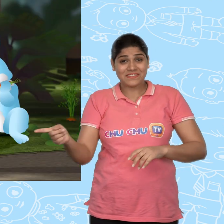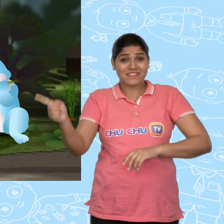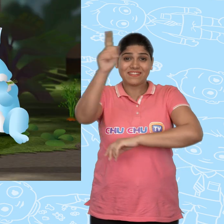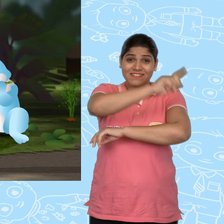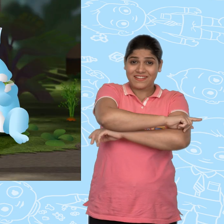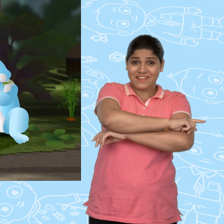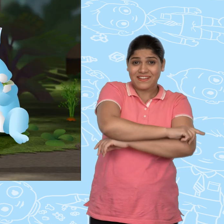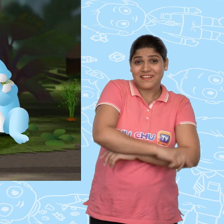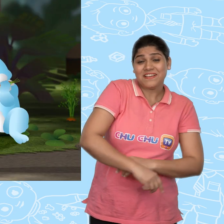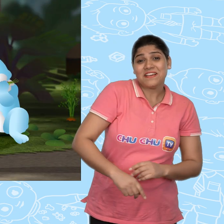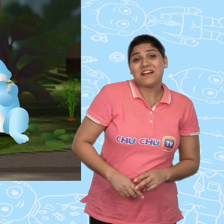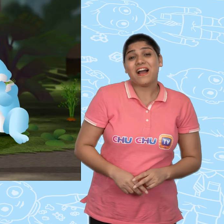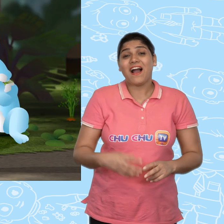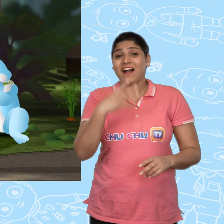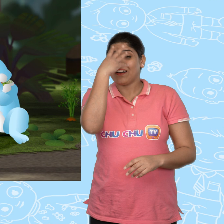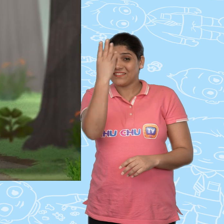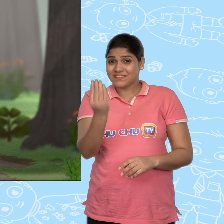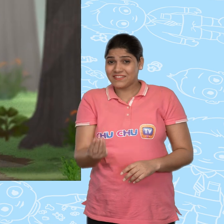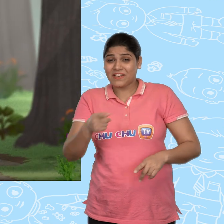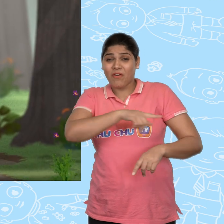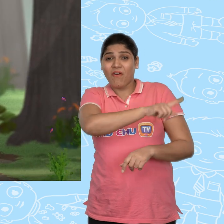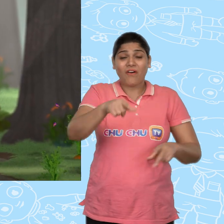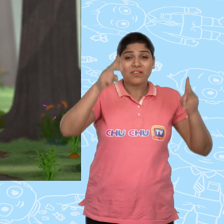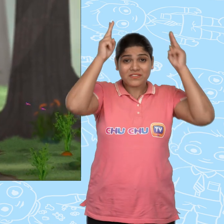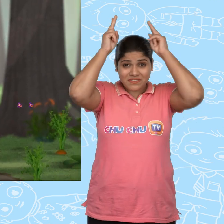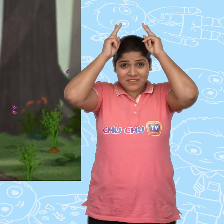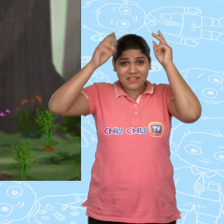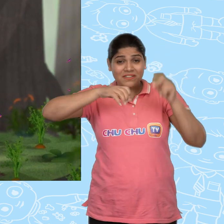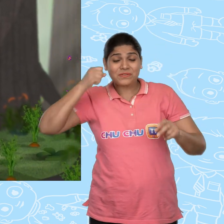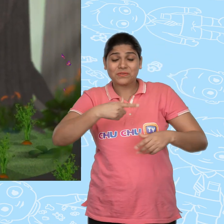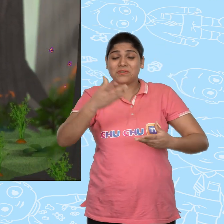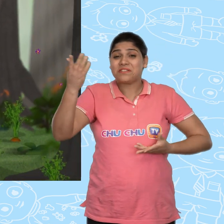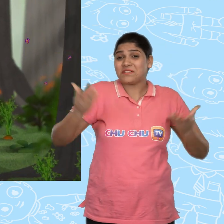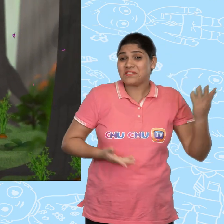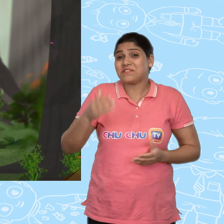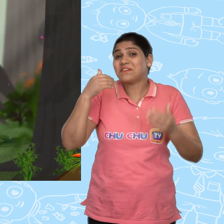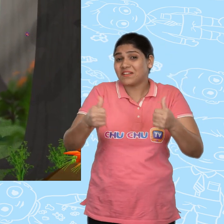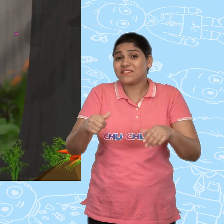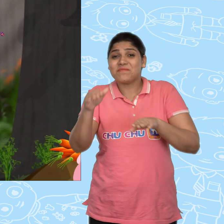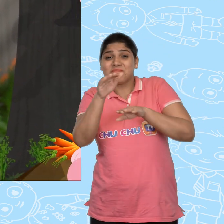उस दिन से, हाथी ने सभी खरगोशों के साथ अच्छे से व्यवहार किया